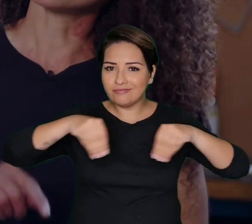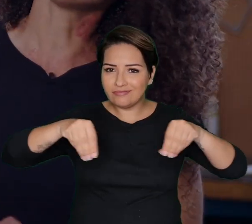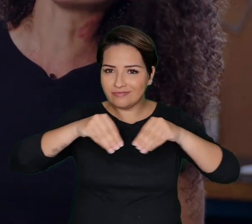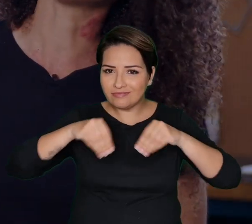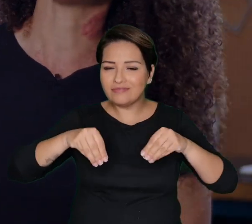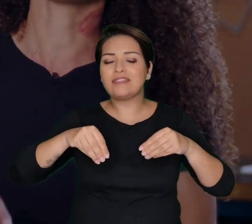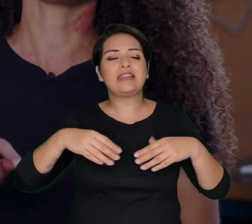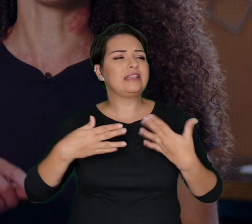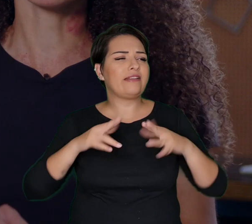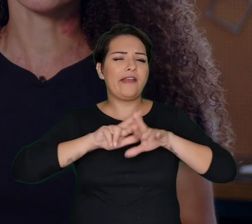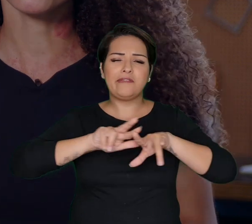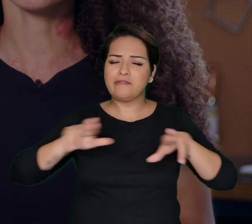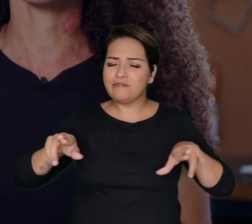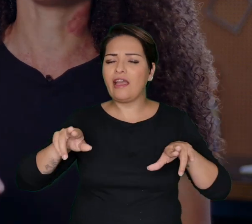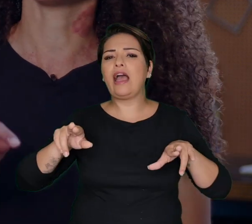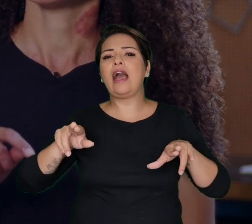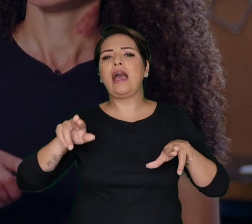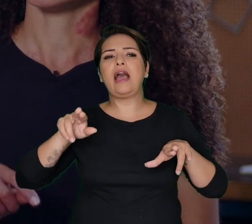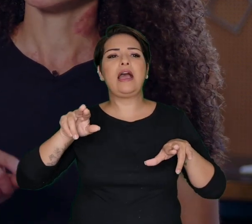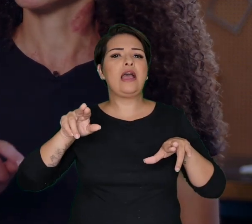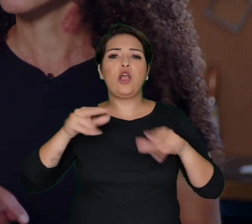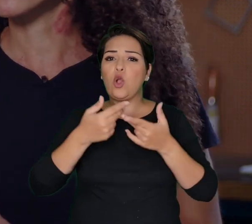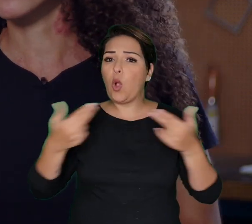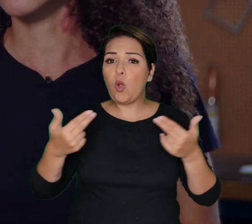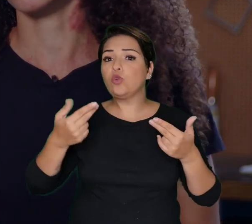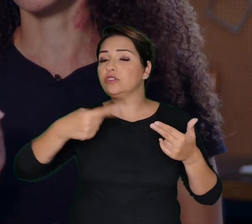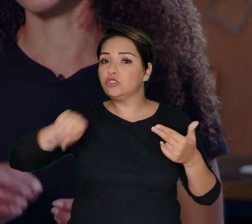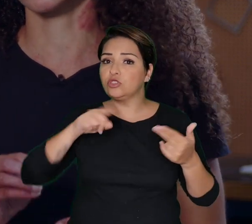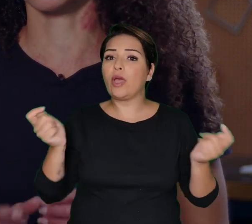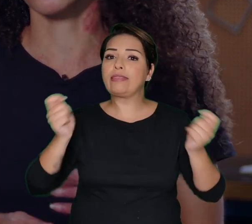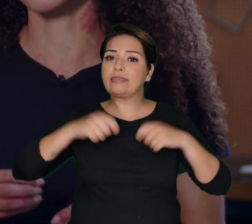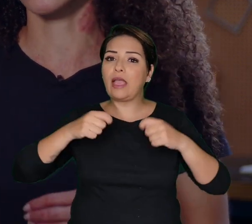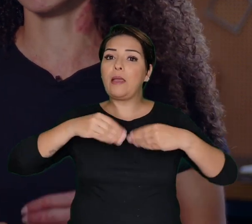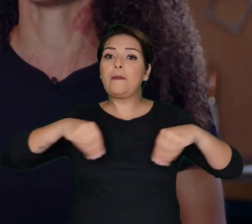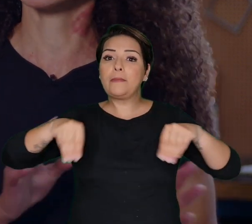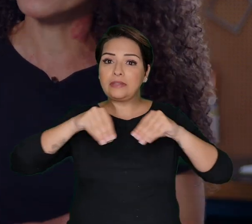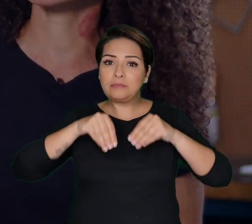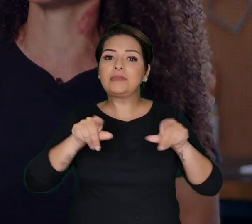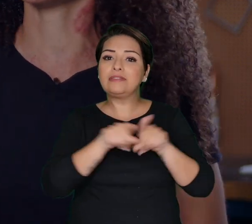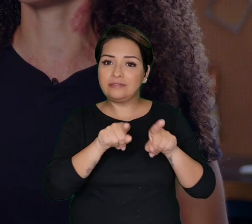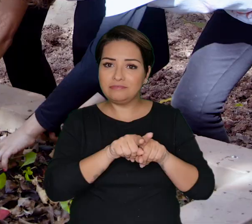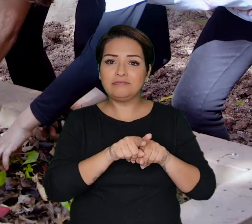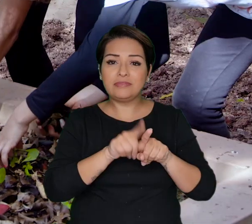Os temperos, como mitsuba, shissô, coisas que a gente consegue temperar também está indo.